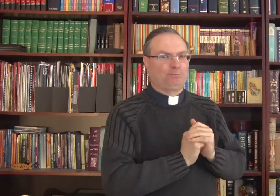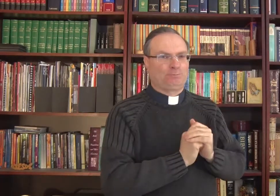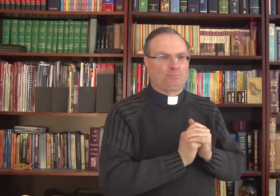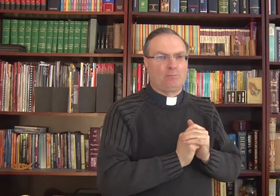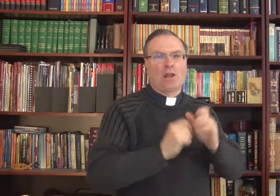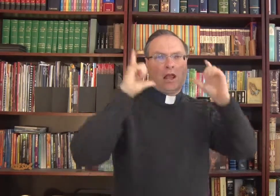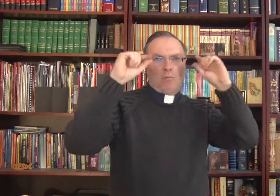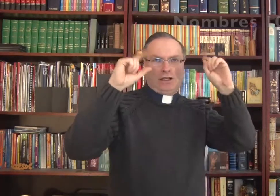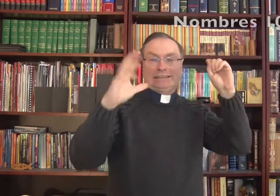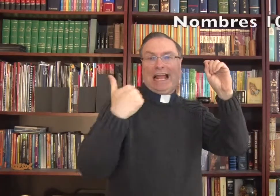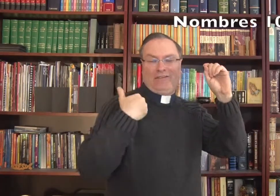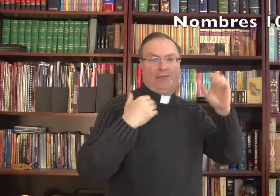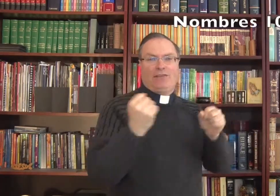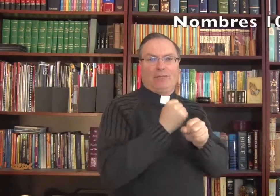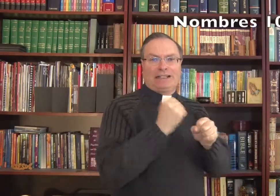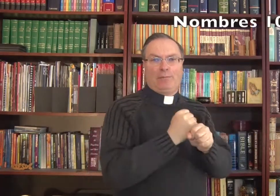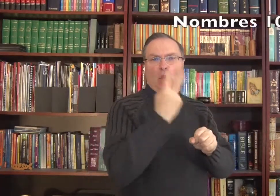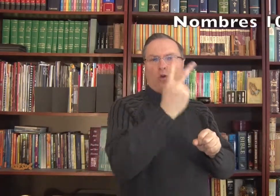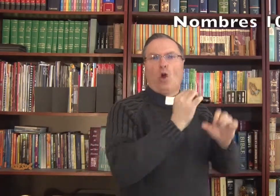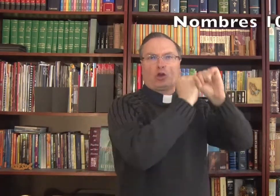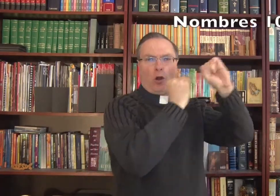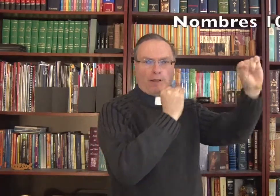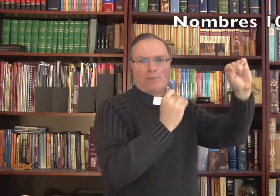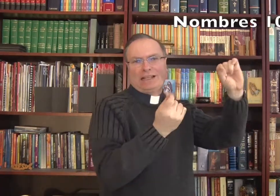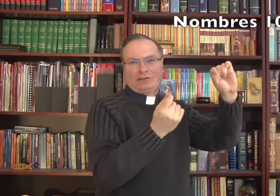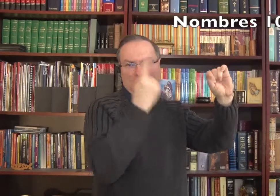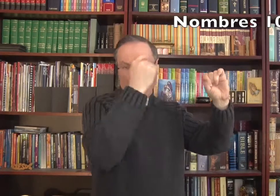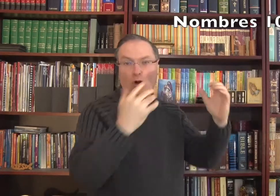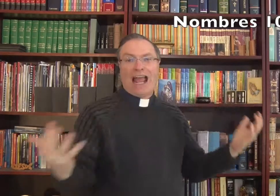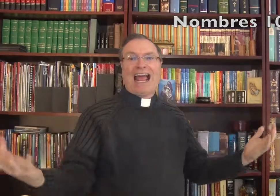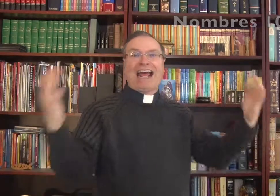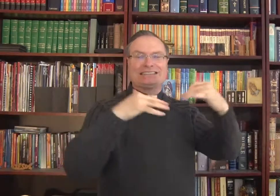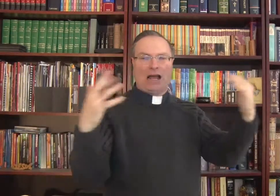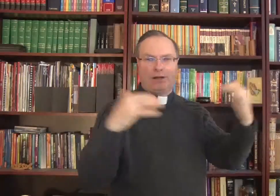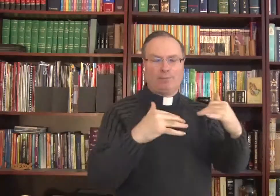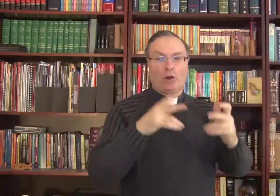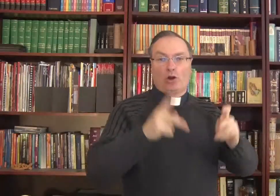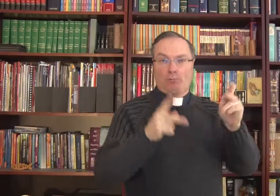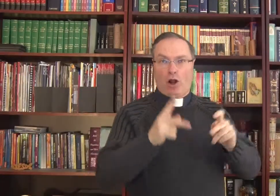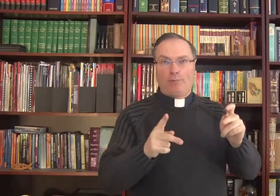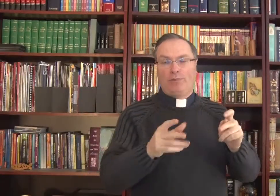Moïse avait fabriqué deux trompettes d’argent pour rassembler le peuple